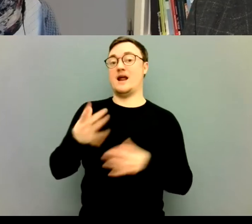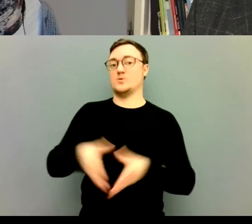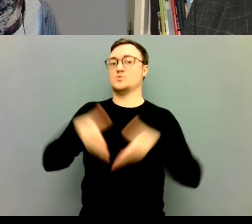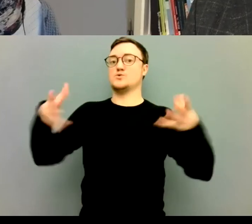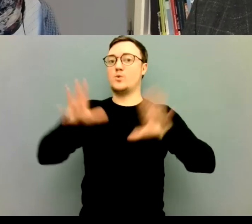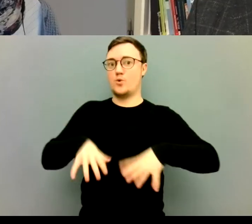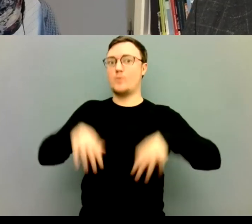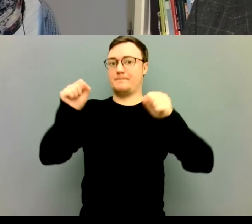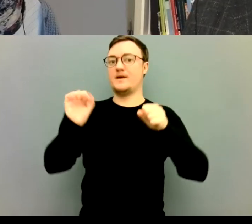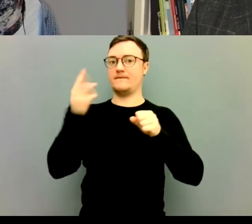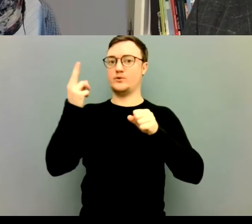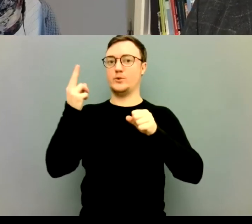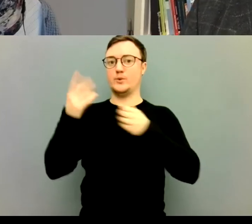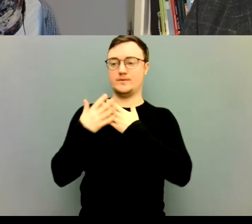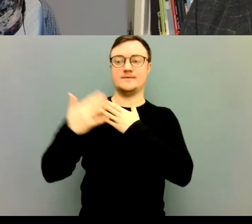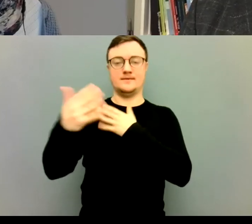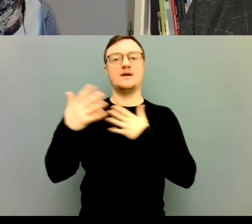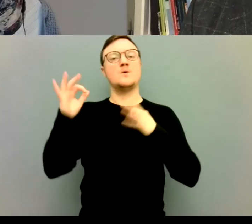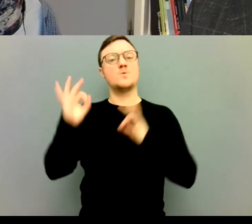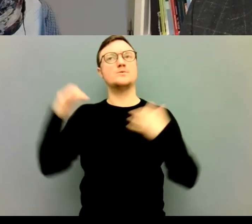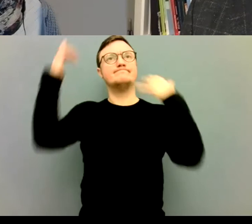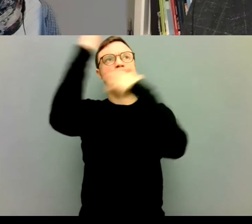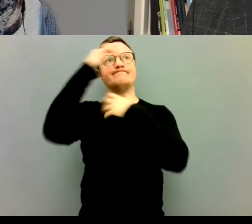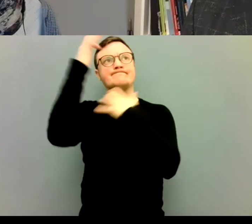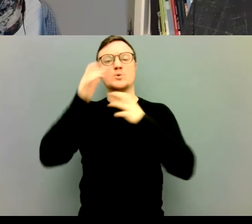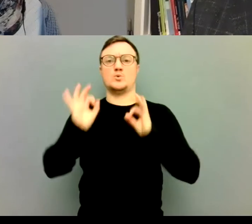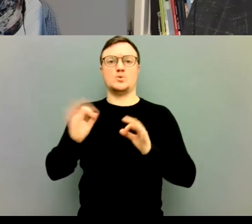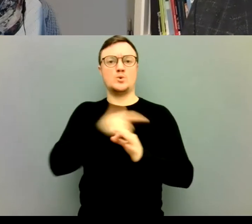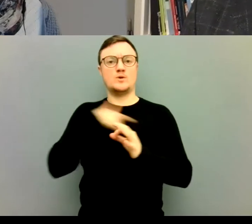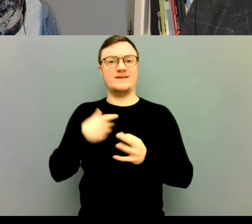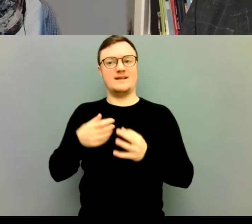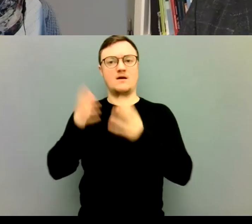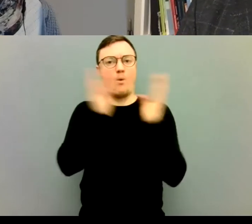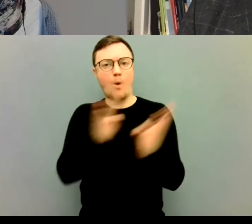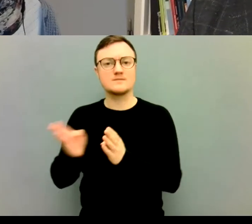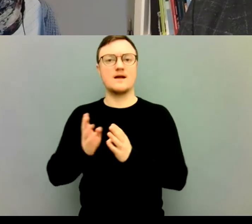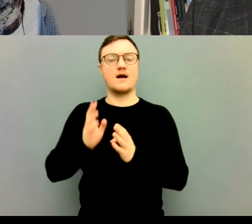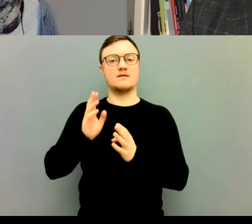En stor uppgift nu är att fundera på hur vi ska organisera boenden för människor-